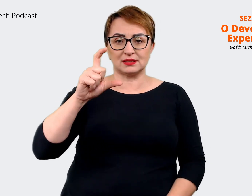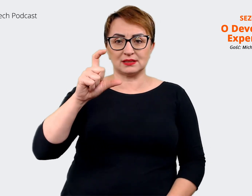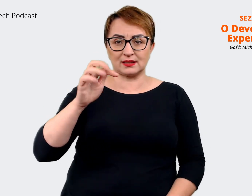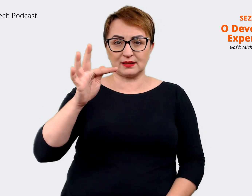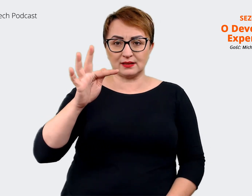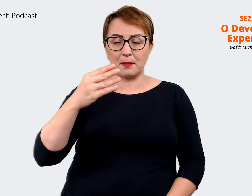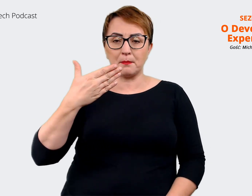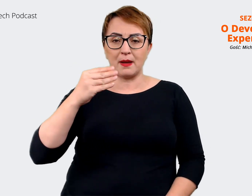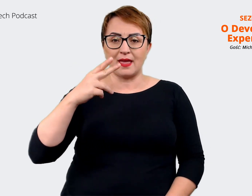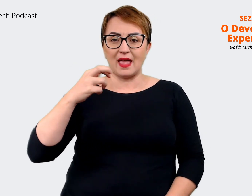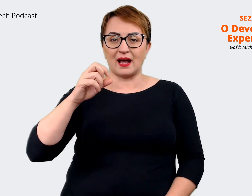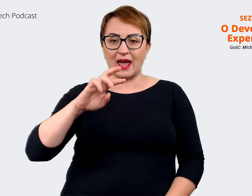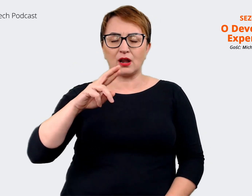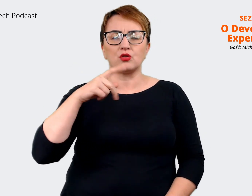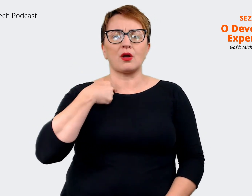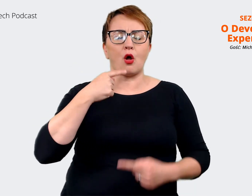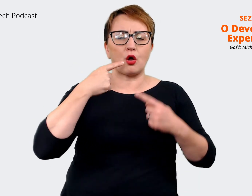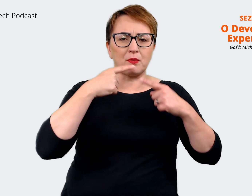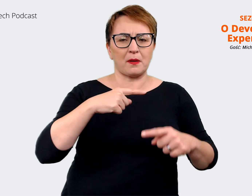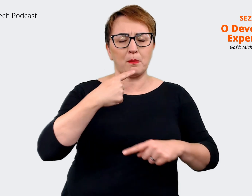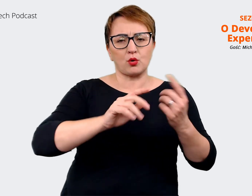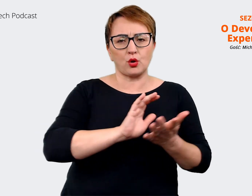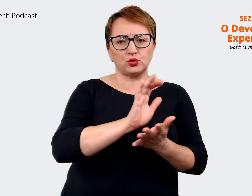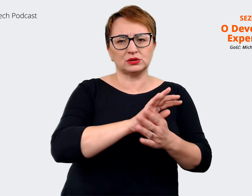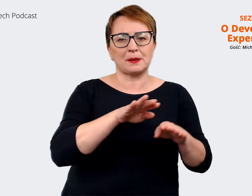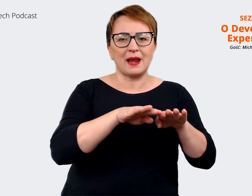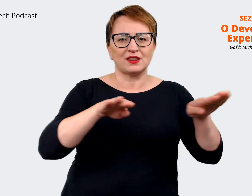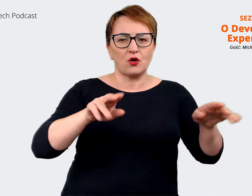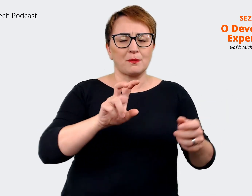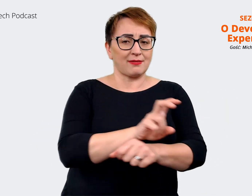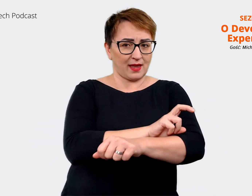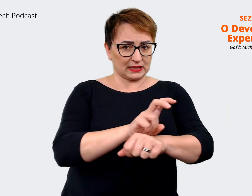technicznej i tak od strony technicznej trochę odpowiadam za produkty platformy technicznej,